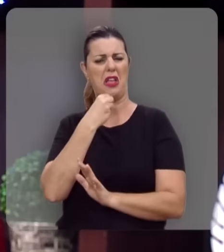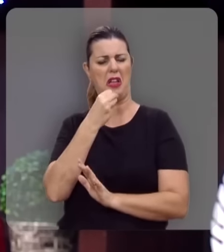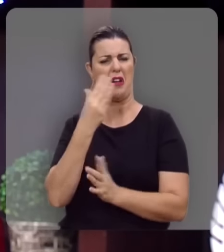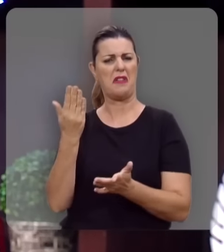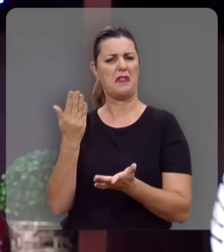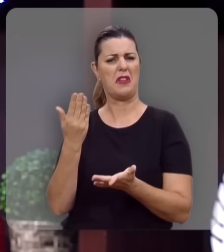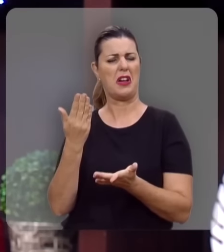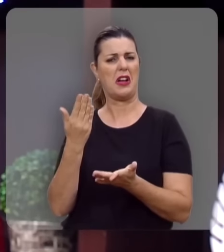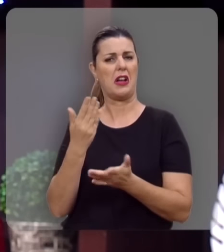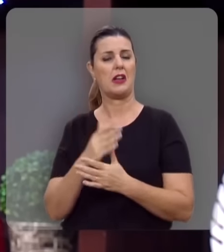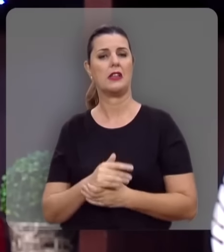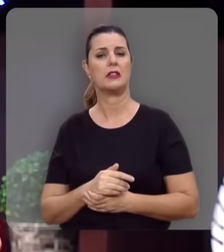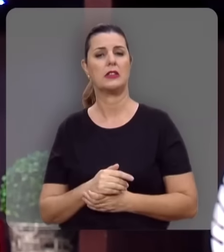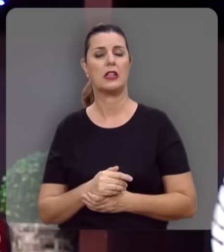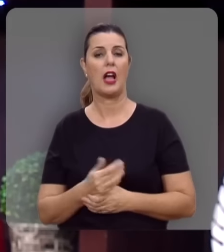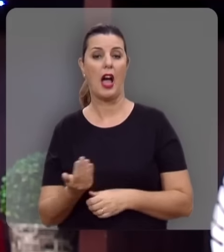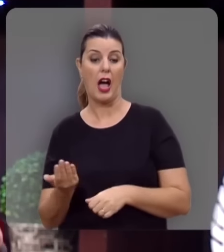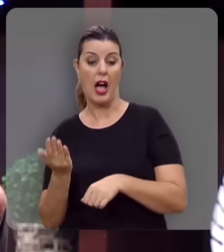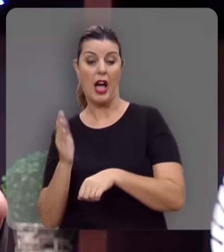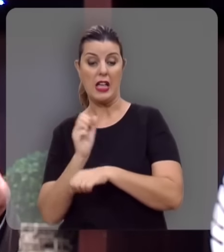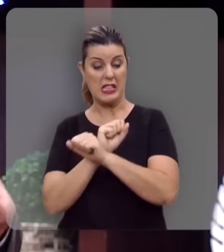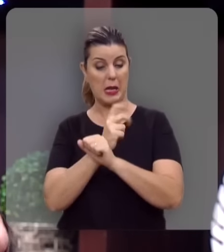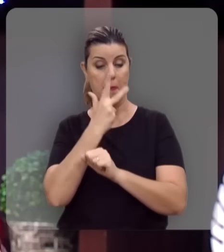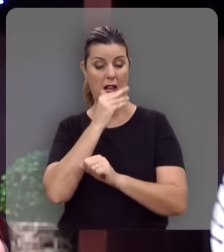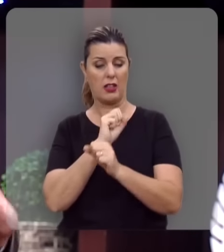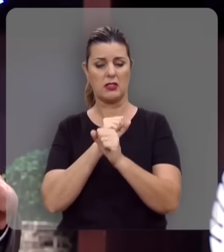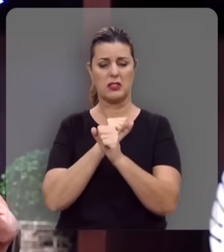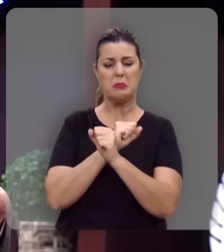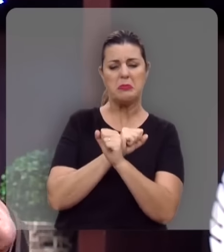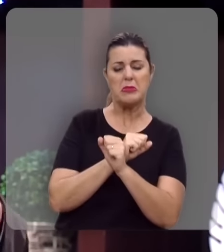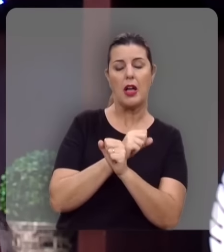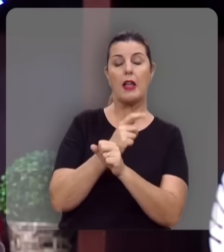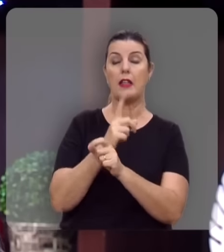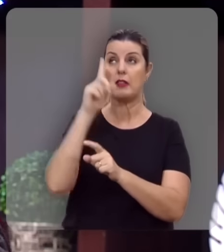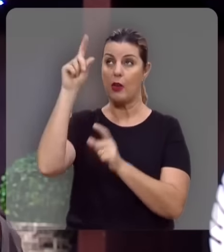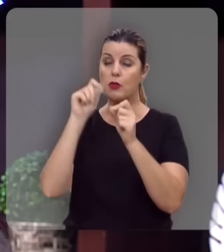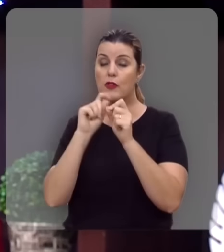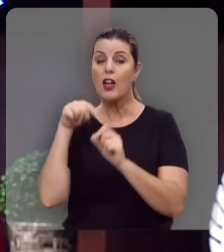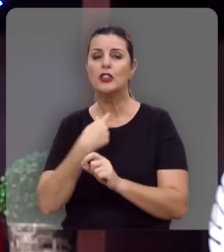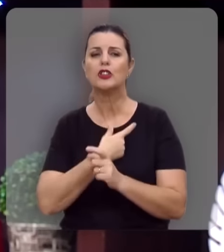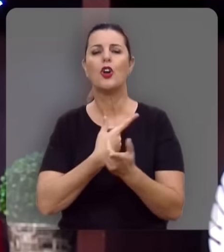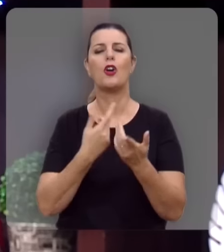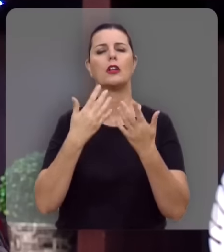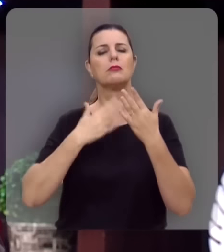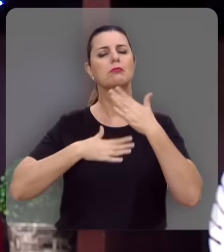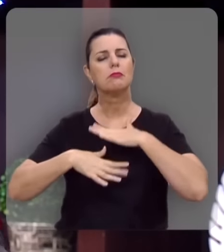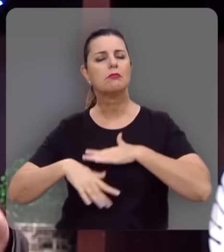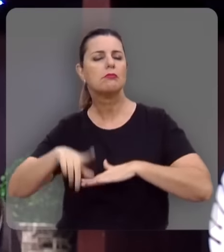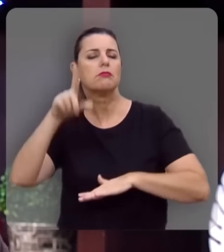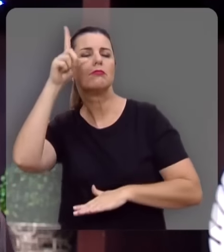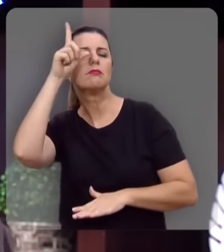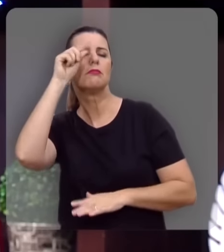licenciosidade, do outro lado, e nos faz repousar, descansar, naquele que pode de fato trazer